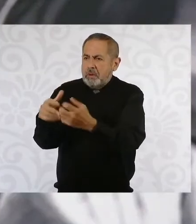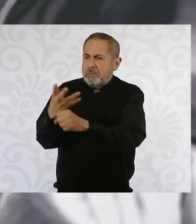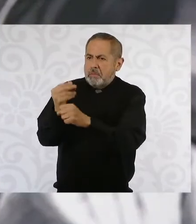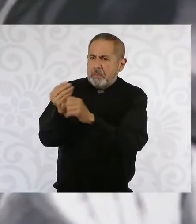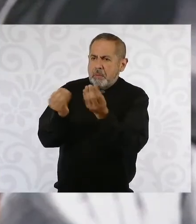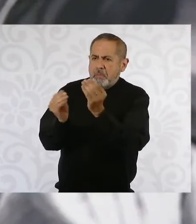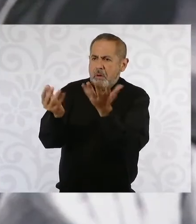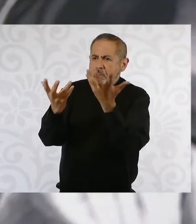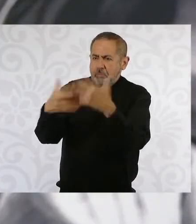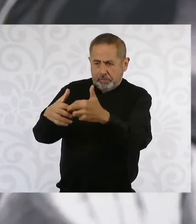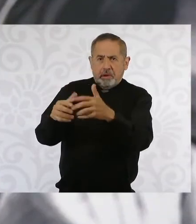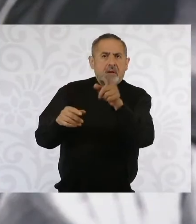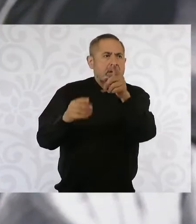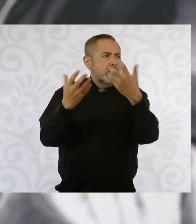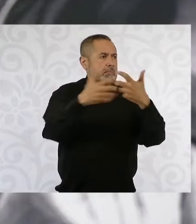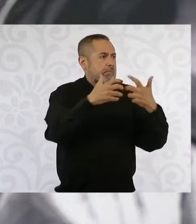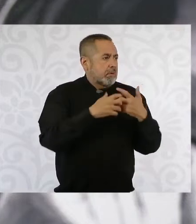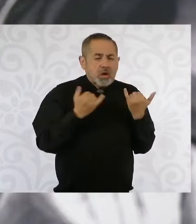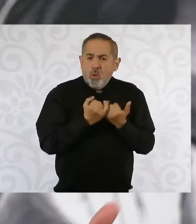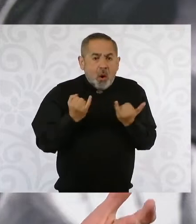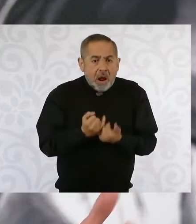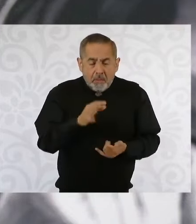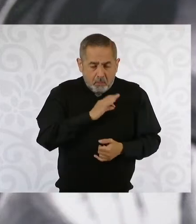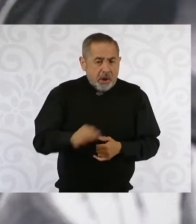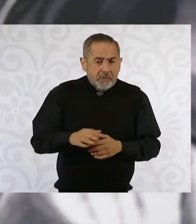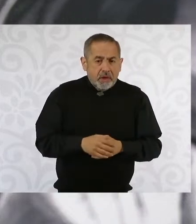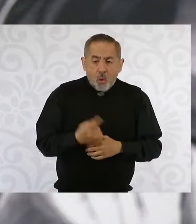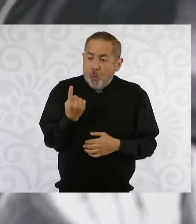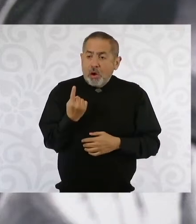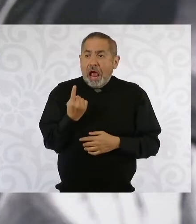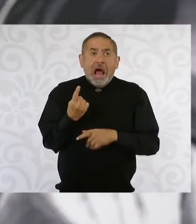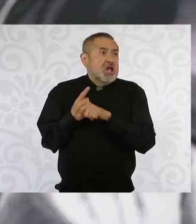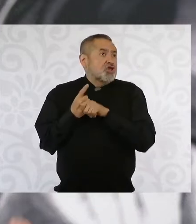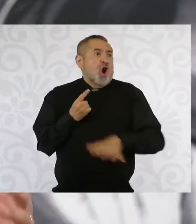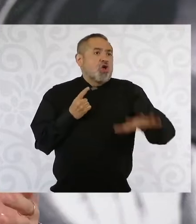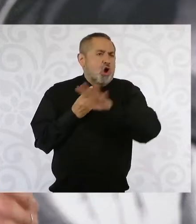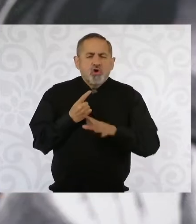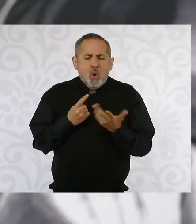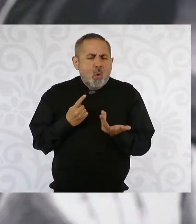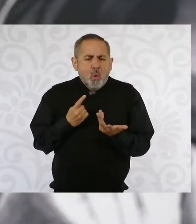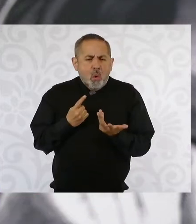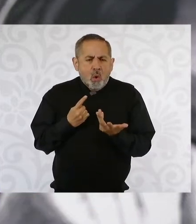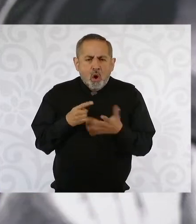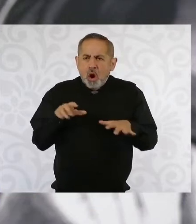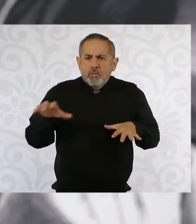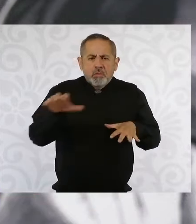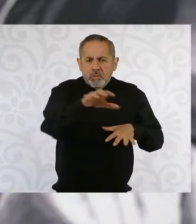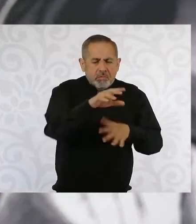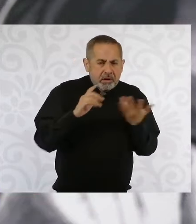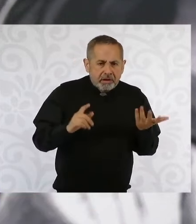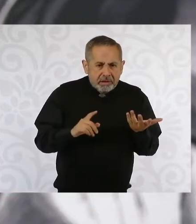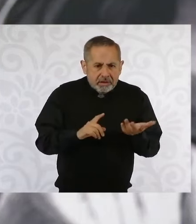porque así reducimos costos un contenedor este por más bien que lo ordenemos pues le van a caber 15 y